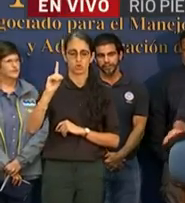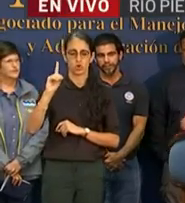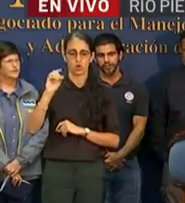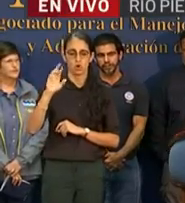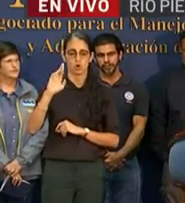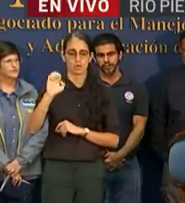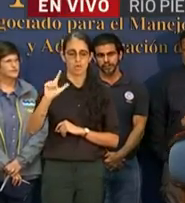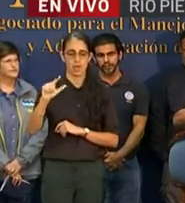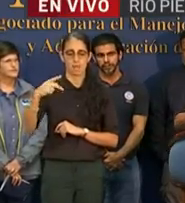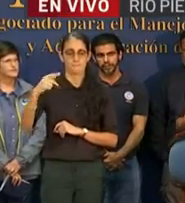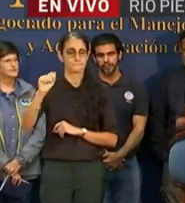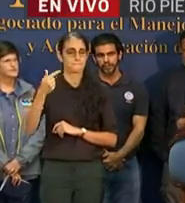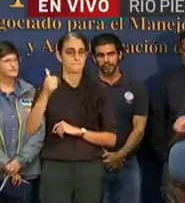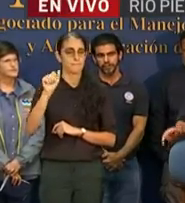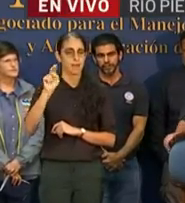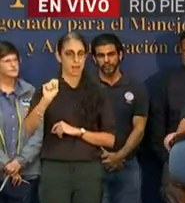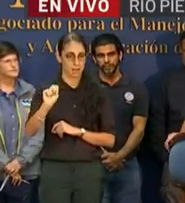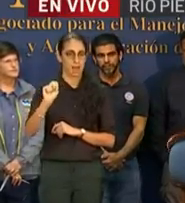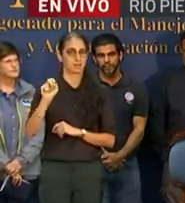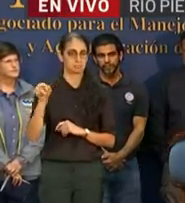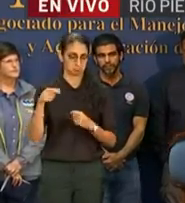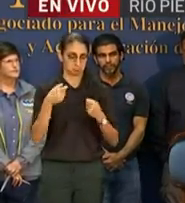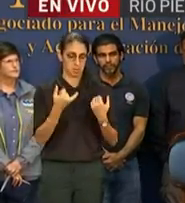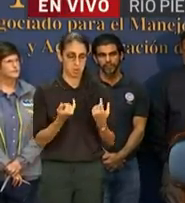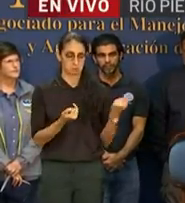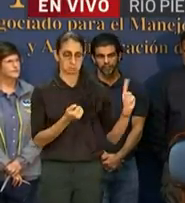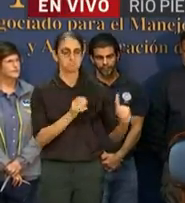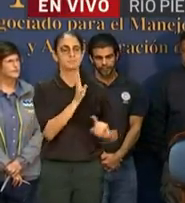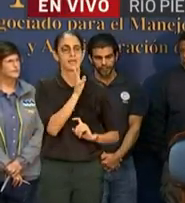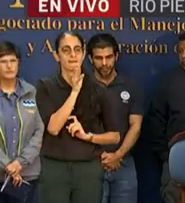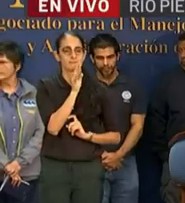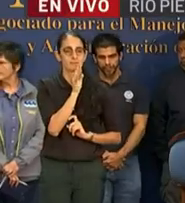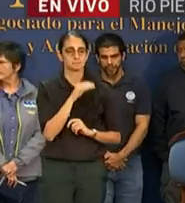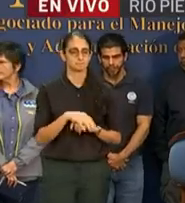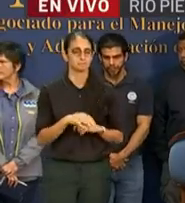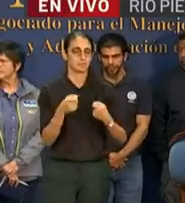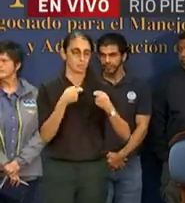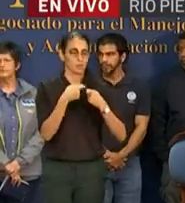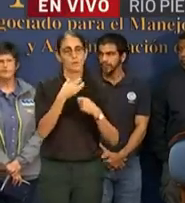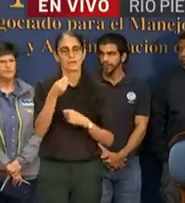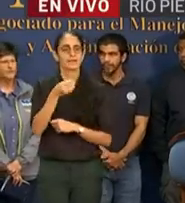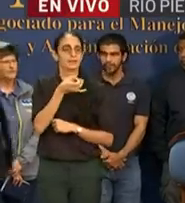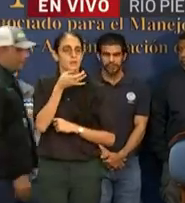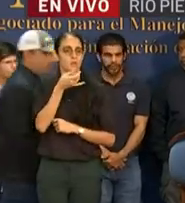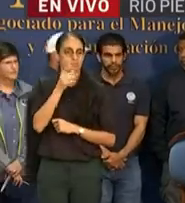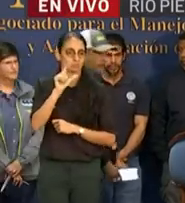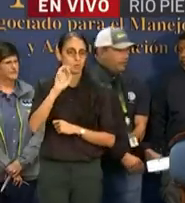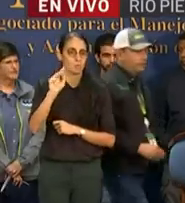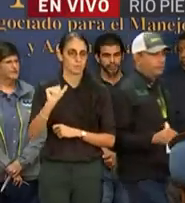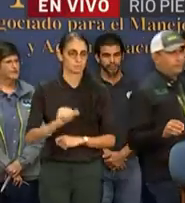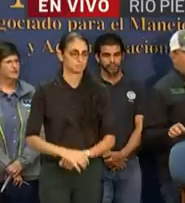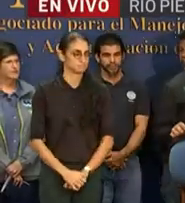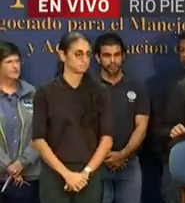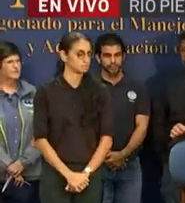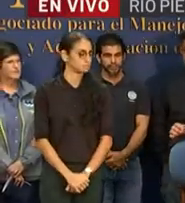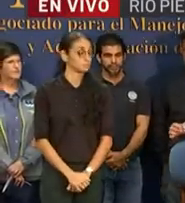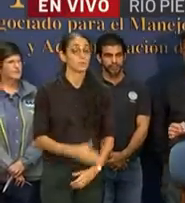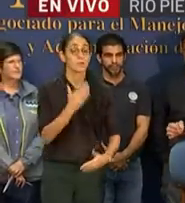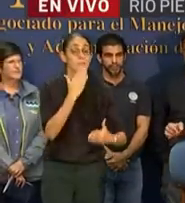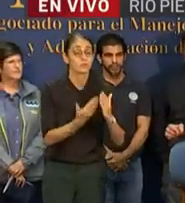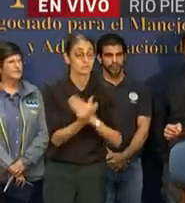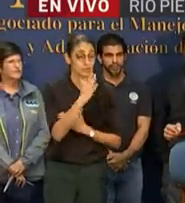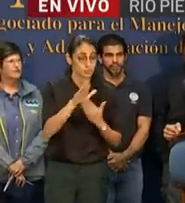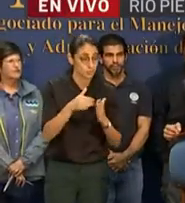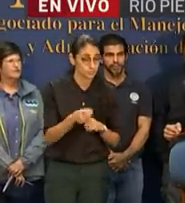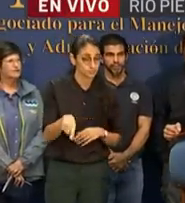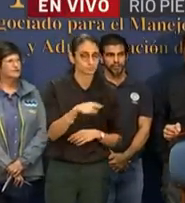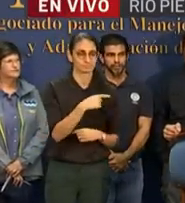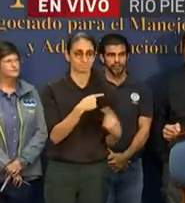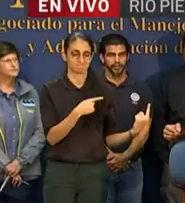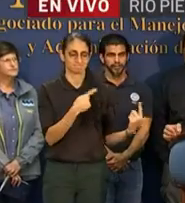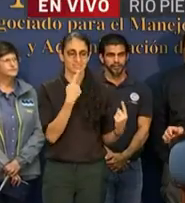QUE LOS COMPAÑEROS QUE